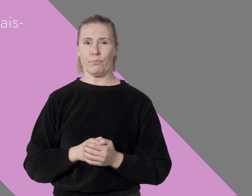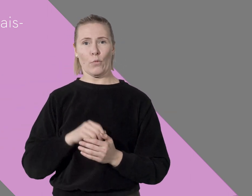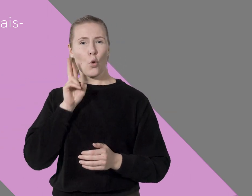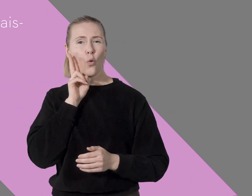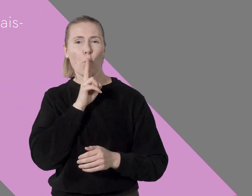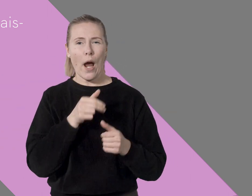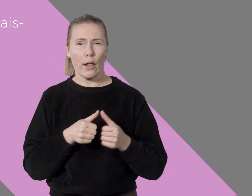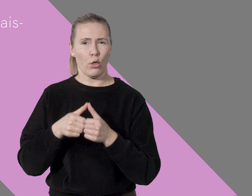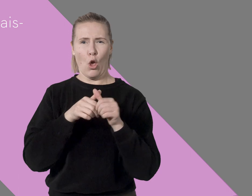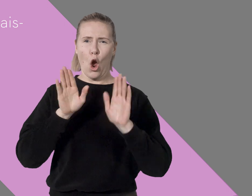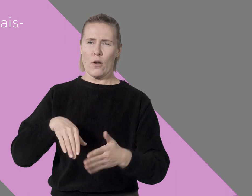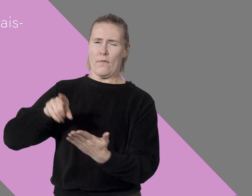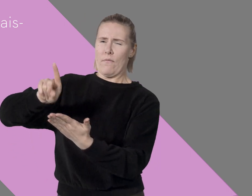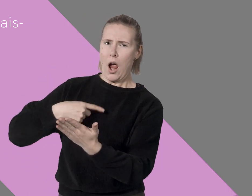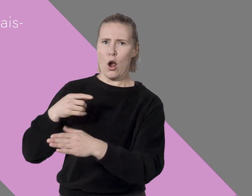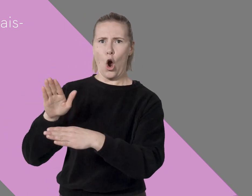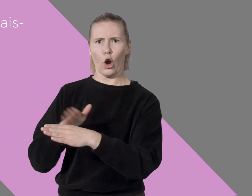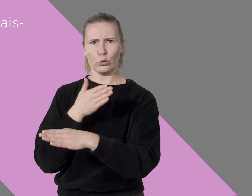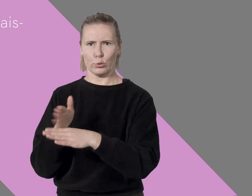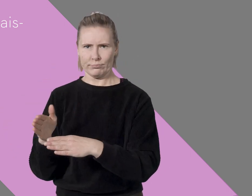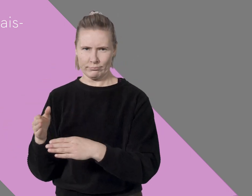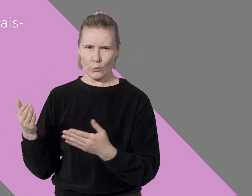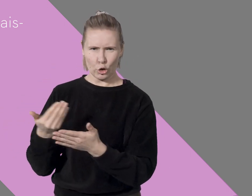Kuurojen Liitto on tekemässä oikaisu- vaatimuksen virheellisestä tiedosta -